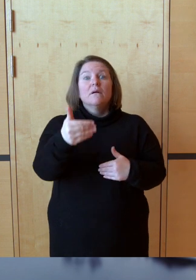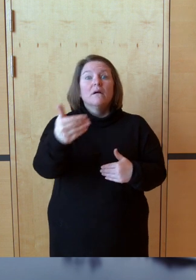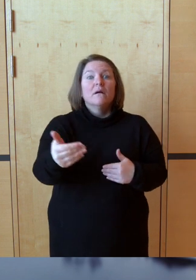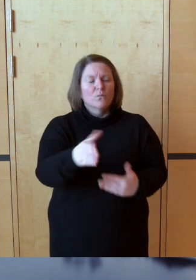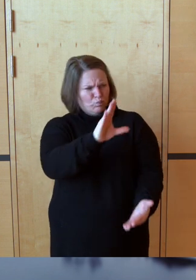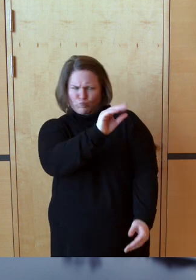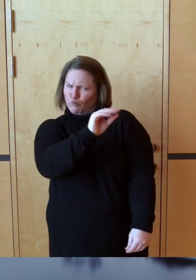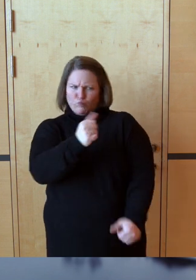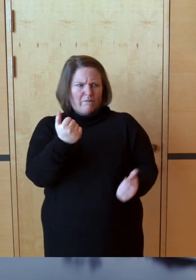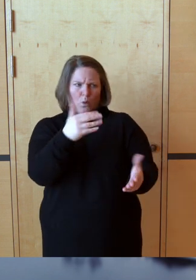När man redan har kört över dem